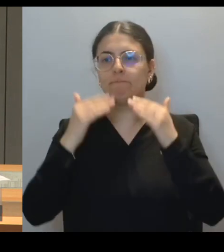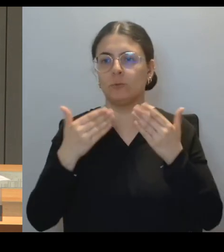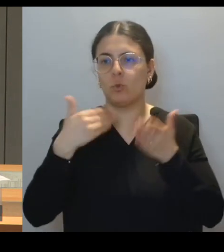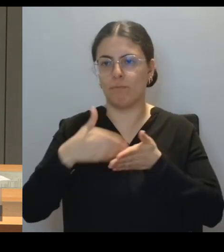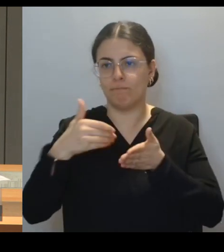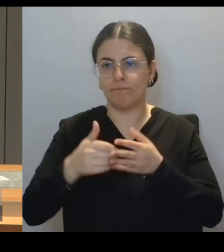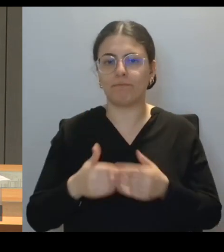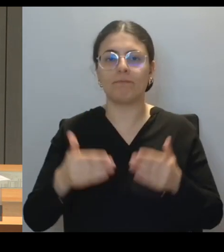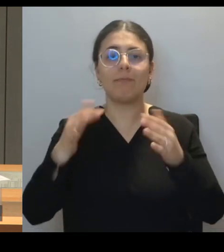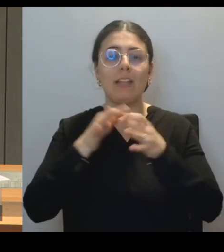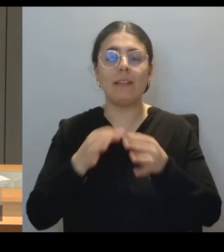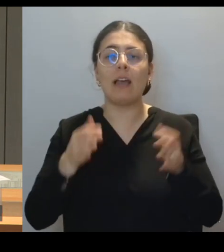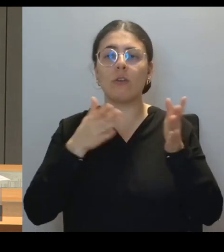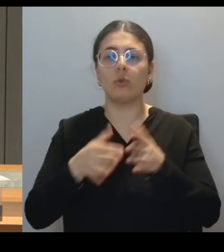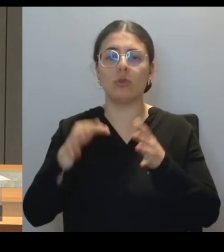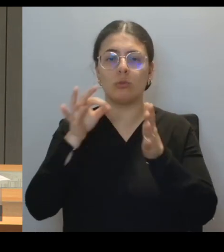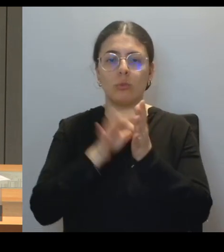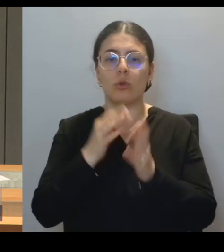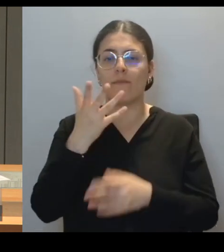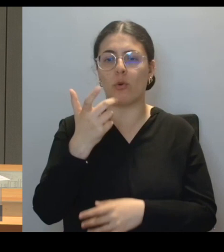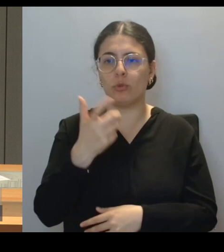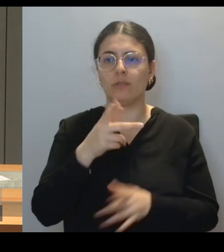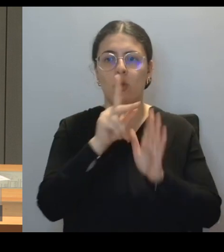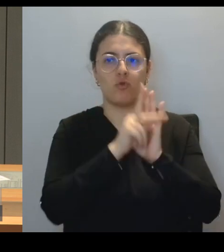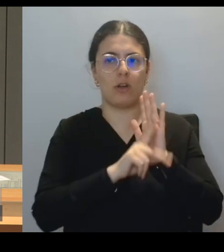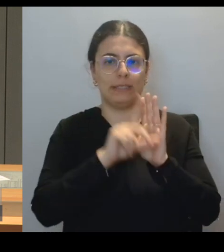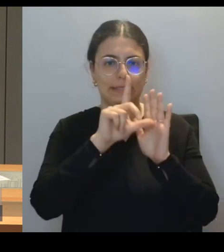Ich rufe auf Tagesordnungspunkt 36 Antrag der Fraktion Die Linke